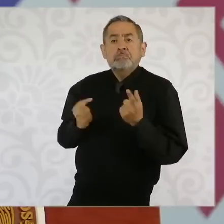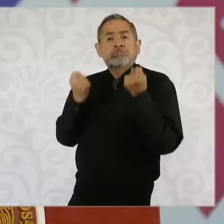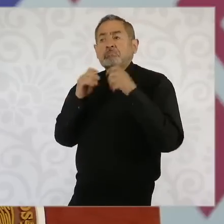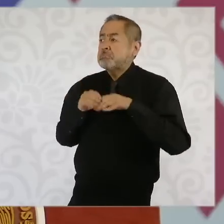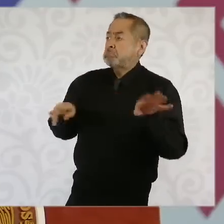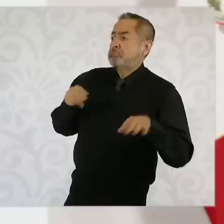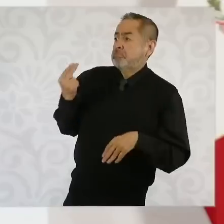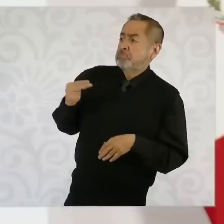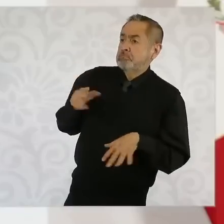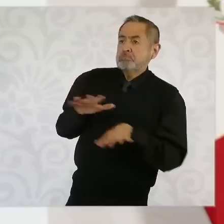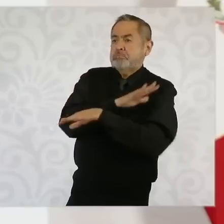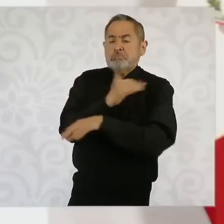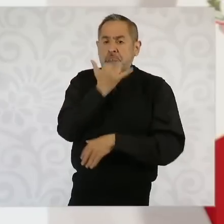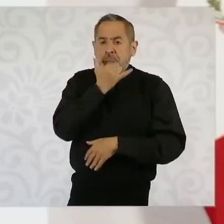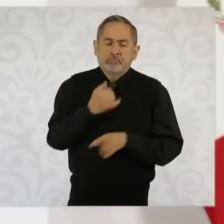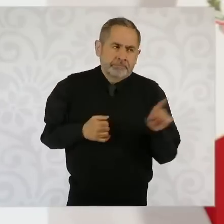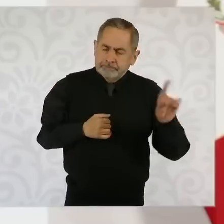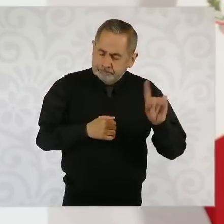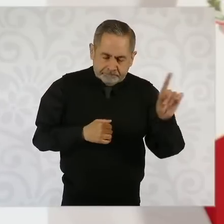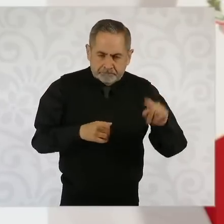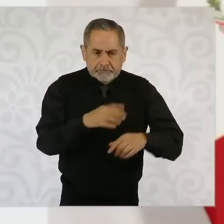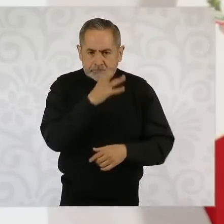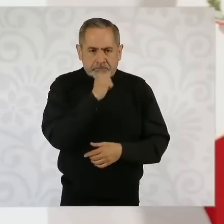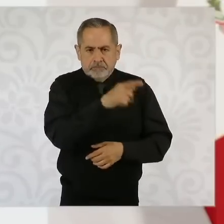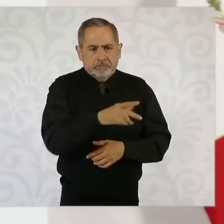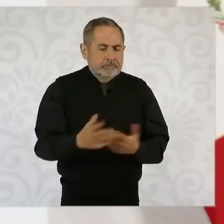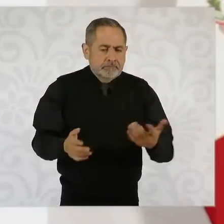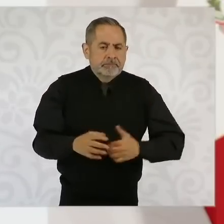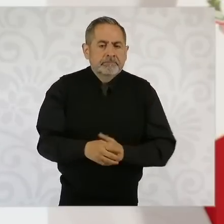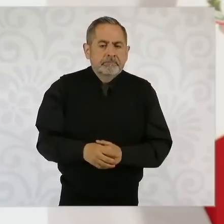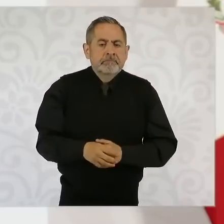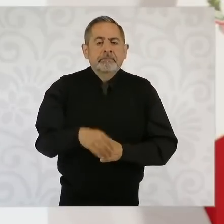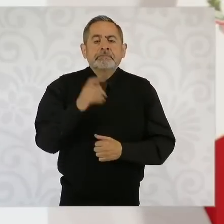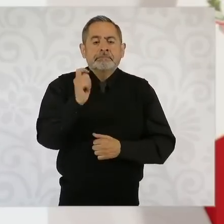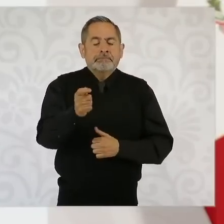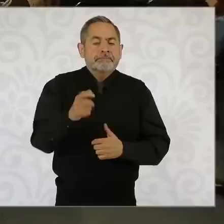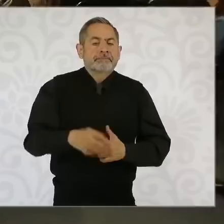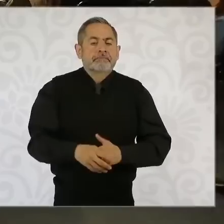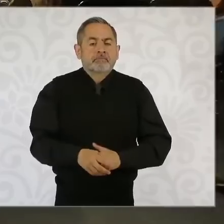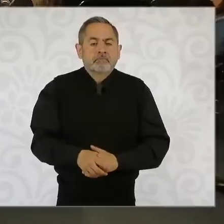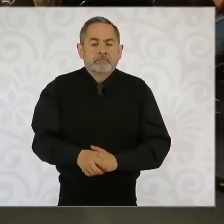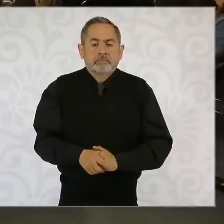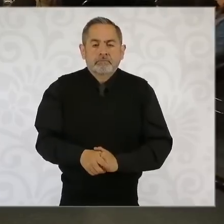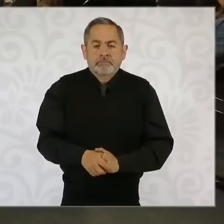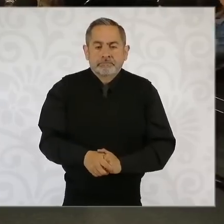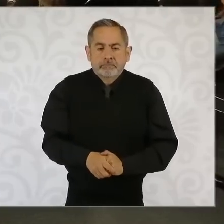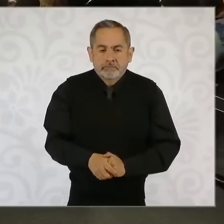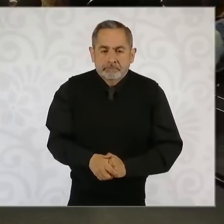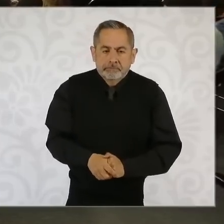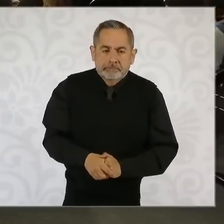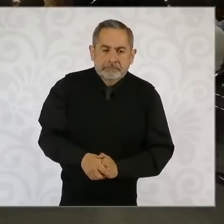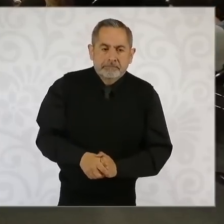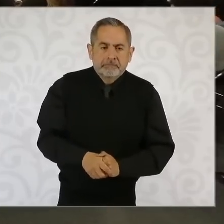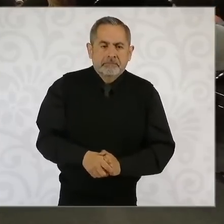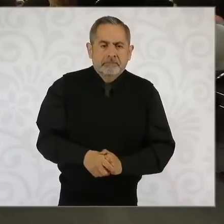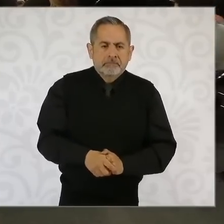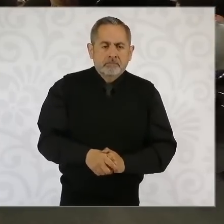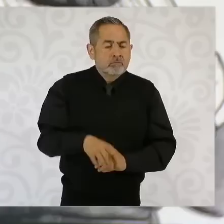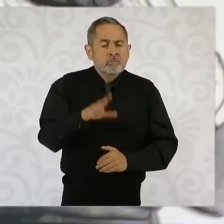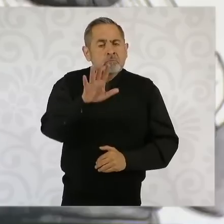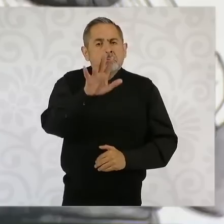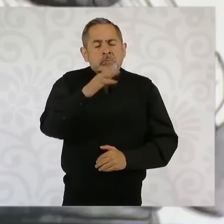en una referencia internacional Entonces no revisado ahí como está